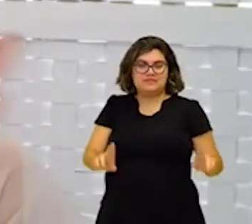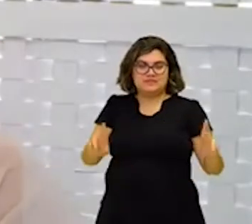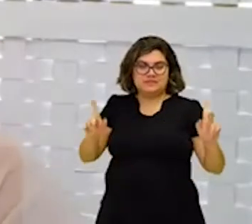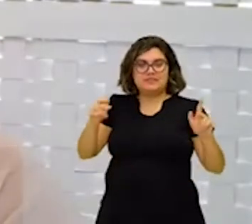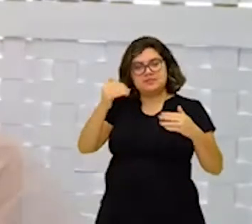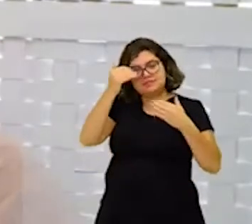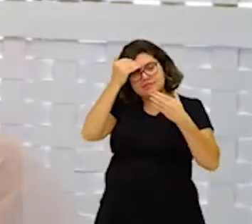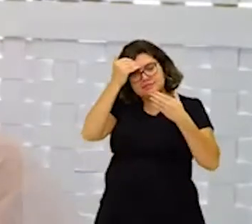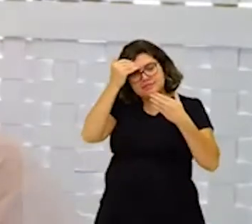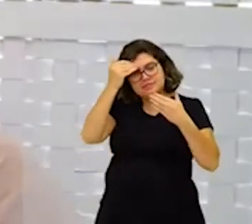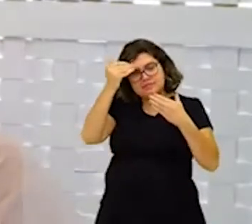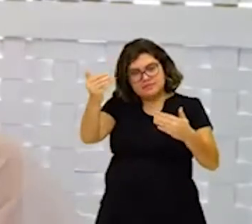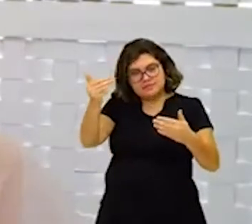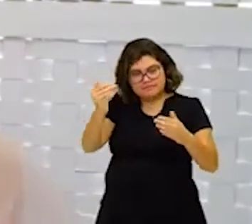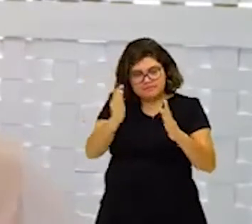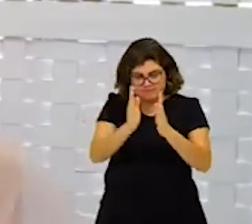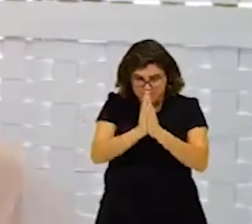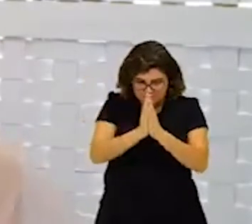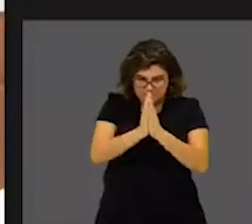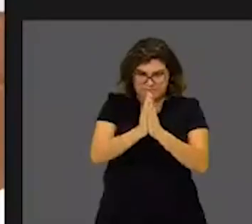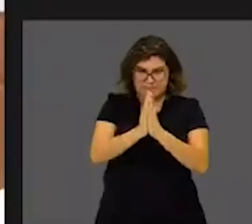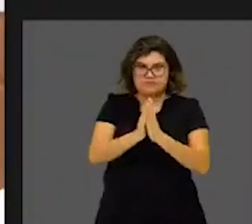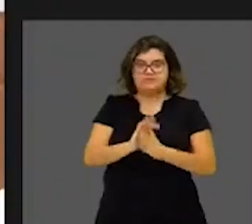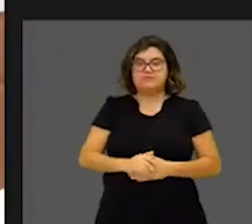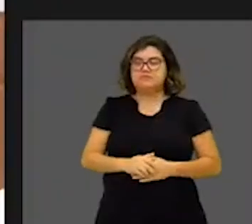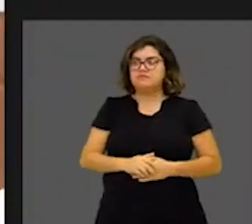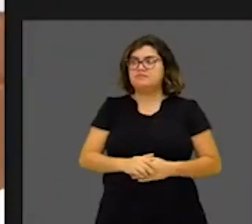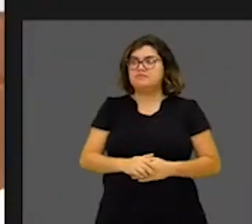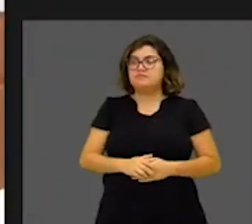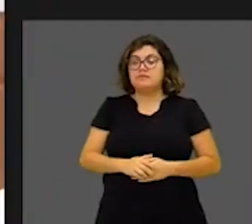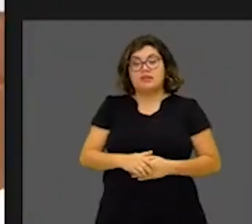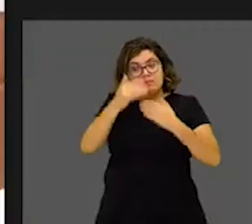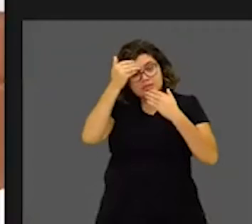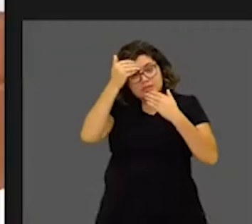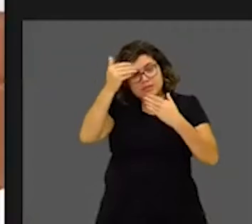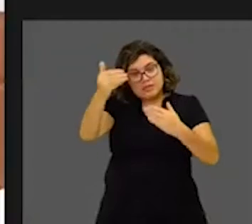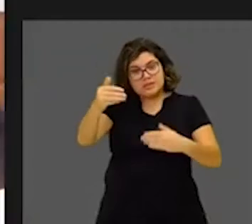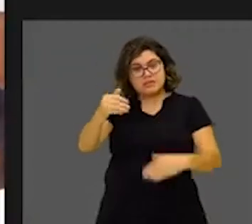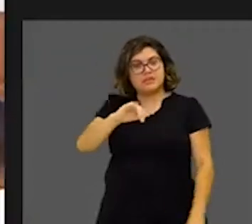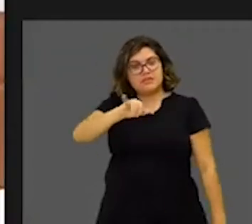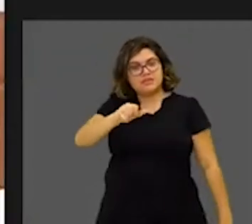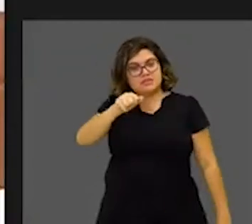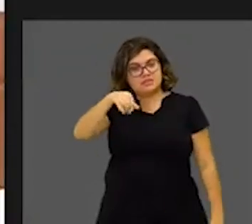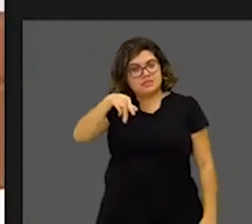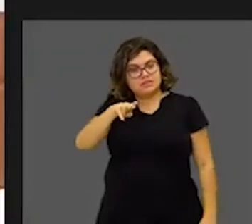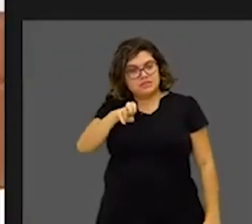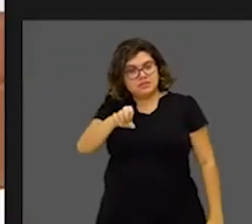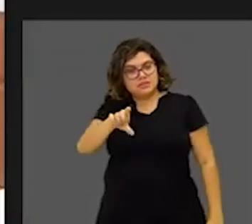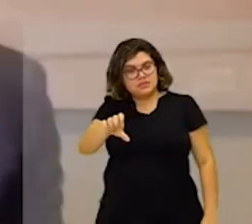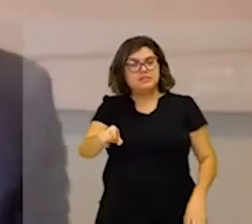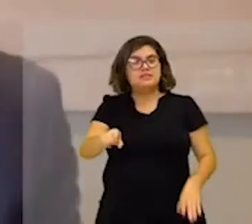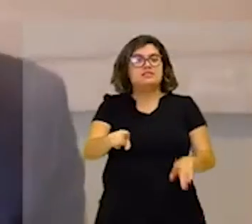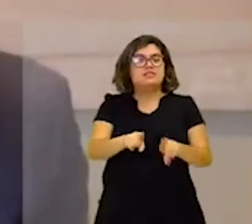e até bom obrigada professora Jaqueline eu sou Marcelo para seu encerramento eu serei muito